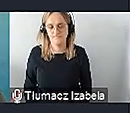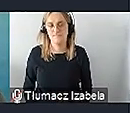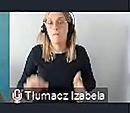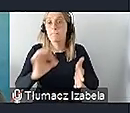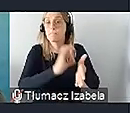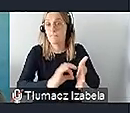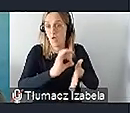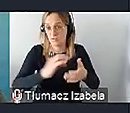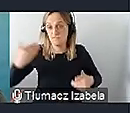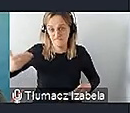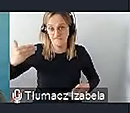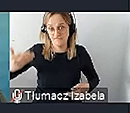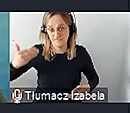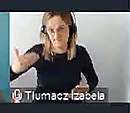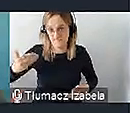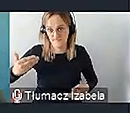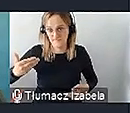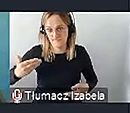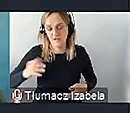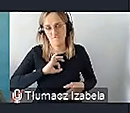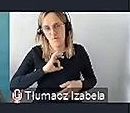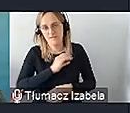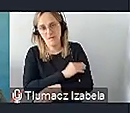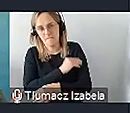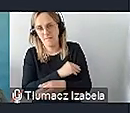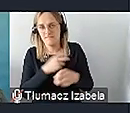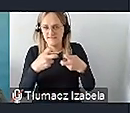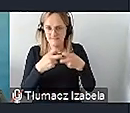żeby projektując swoje prezentacje, swoje materiały cyfrowe,